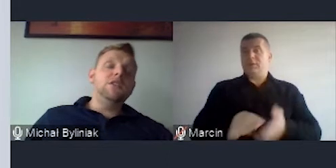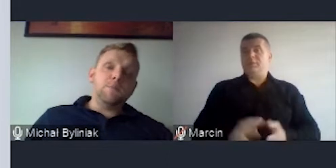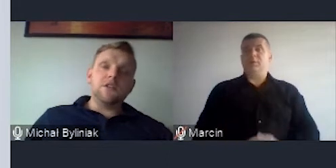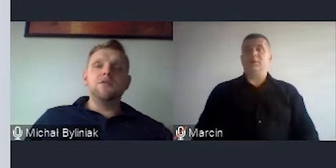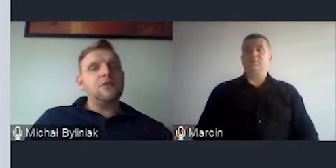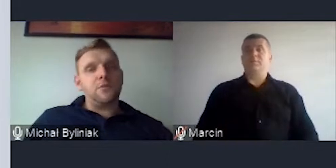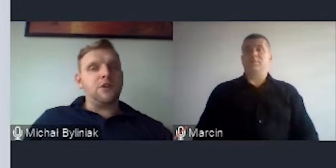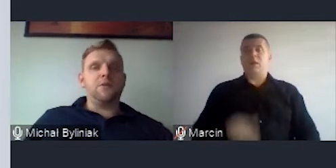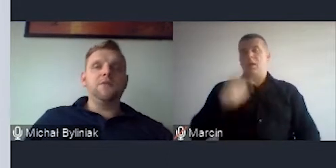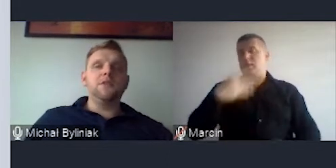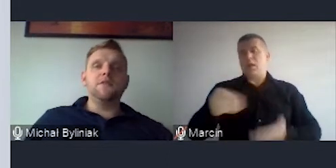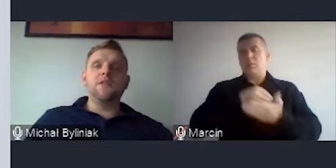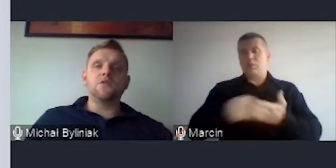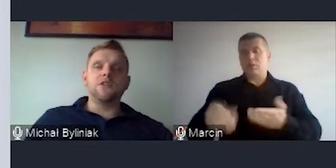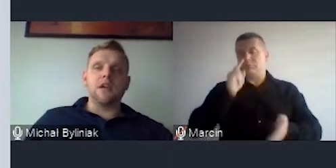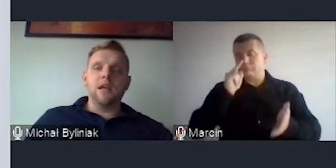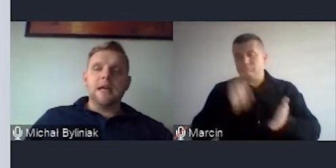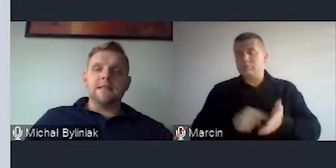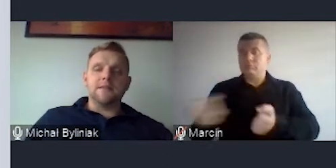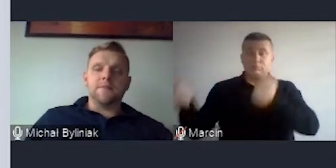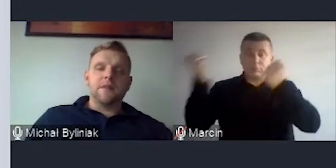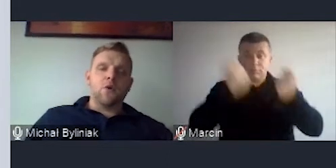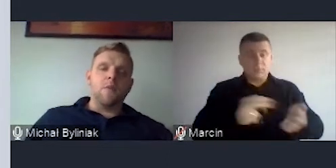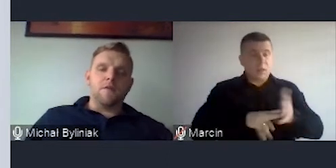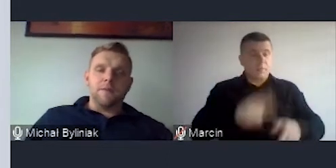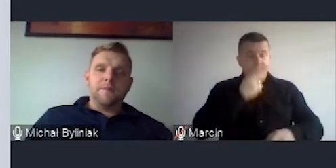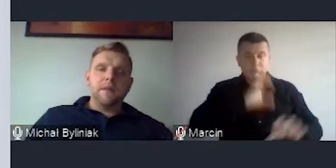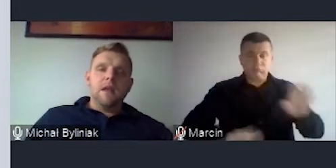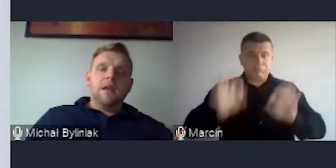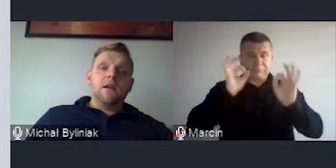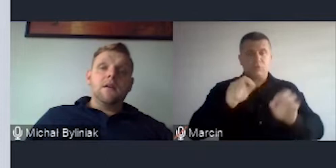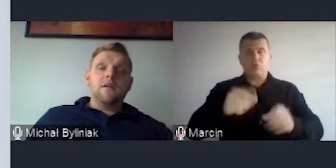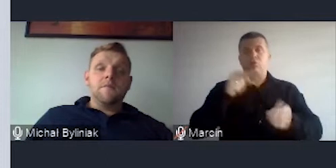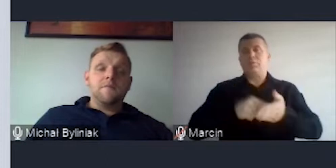i nie płacimy do momentu kiedy podmiot nie wywiąże się z umowy.